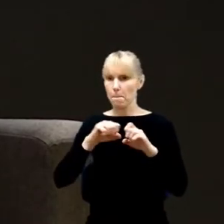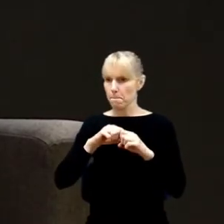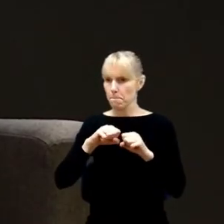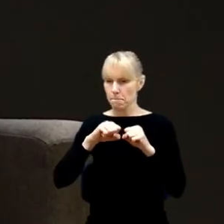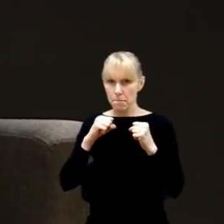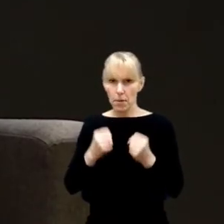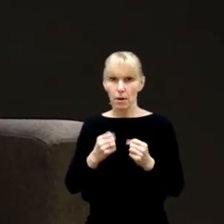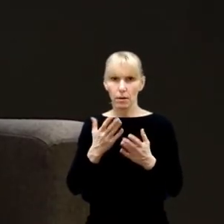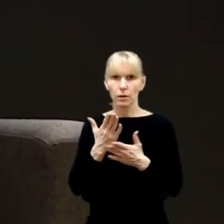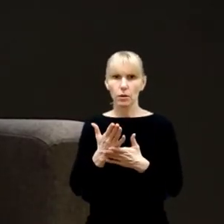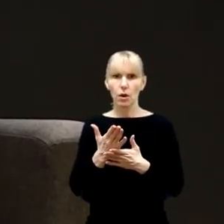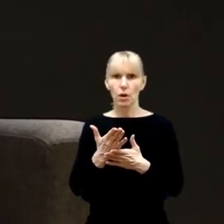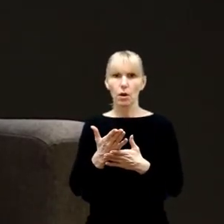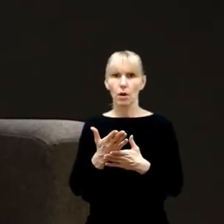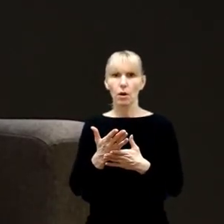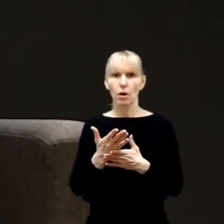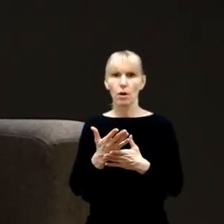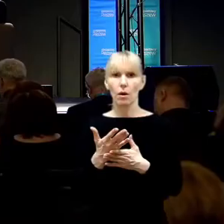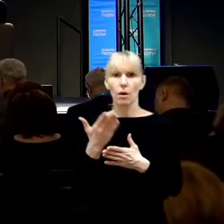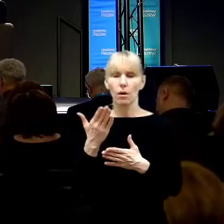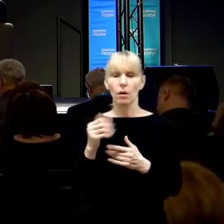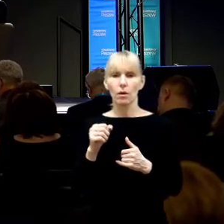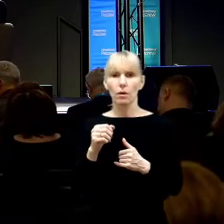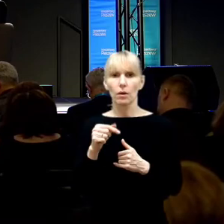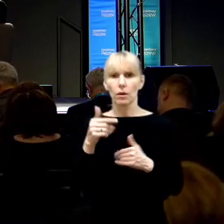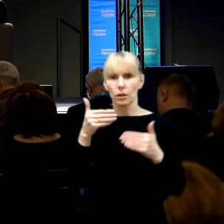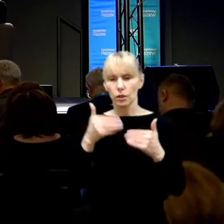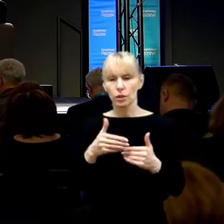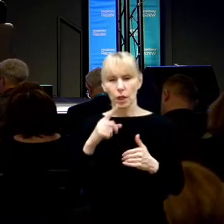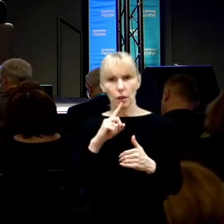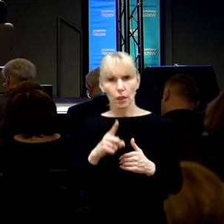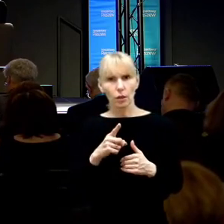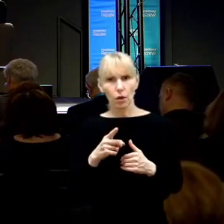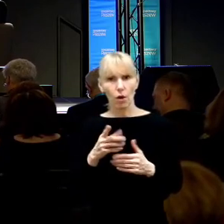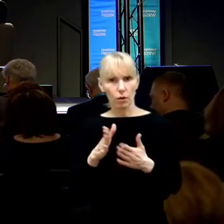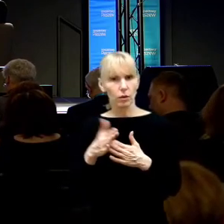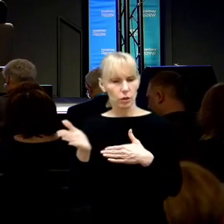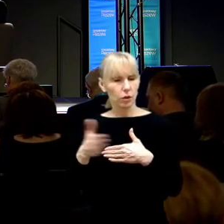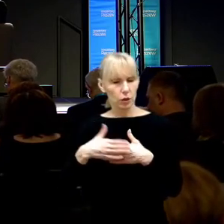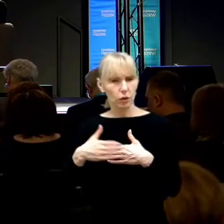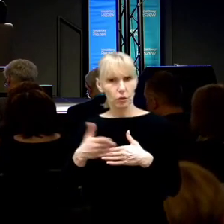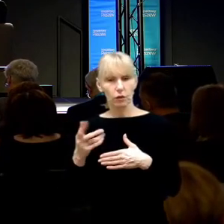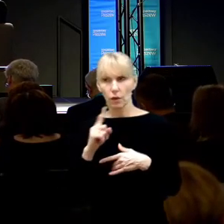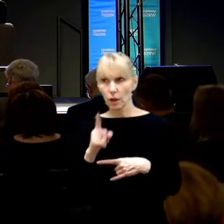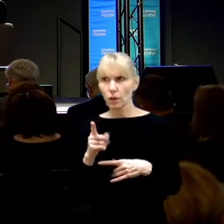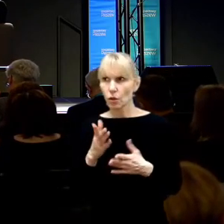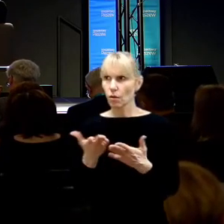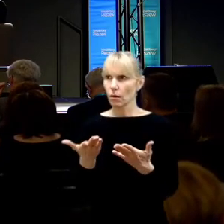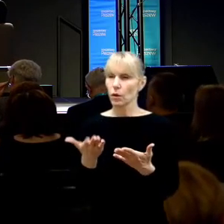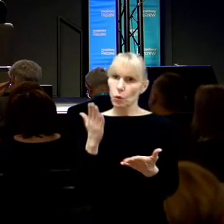oczywiście jest mi przykro, że do tego doszło, nie jednak trzeba zachować rozsądek